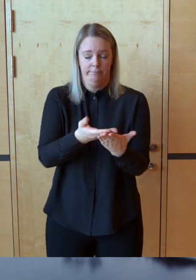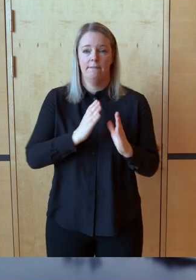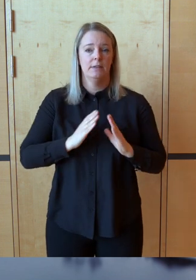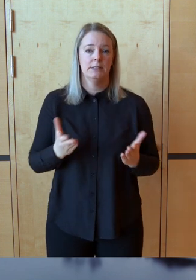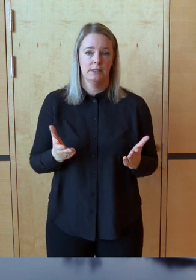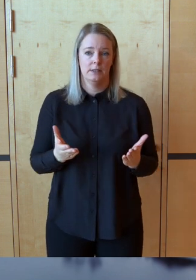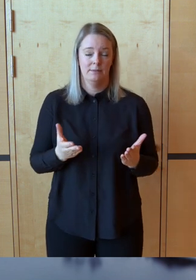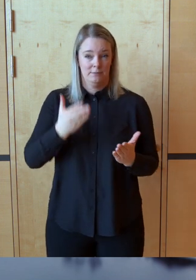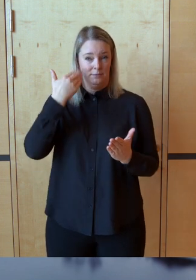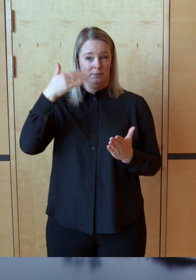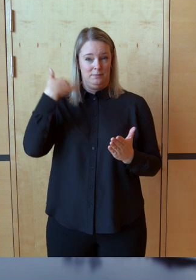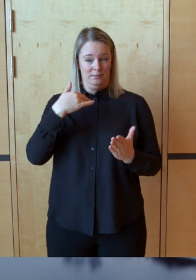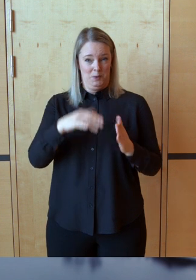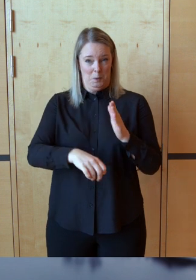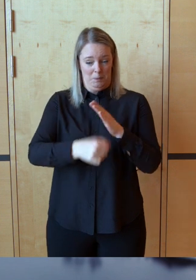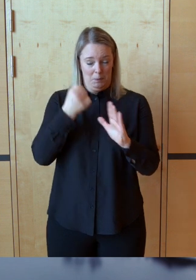Massage från början har blivit ungefär som det här